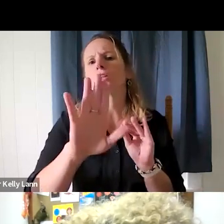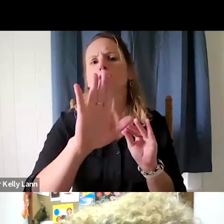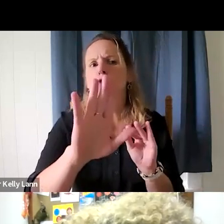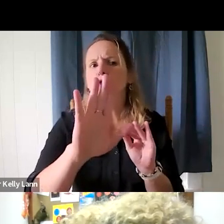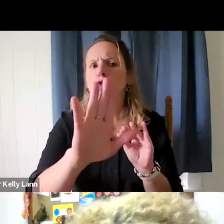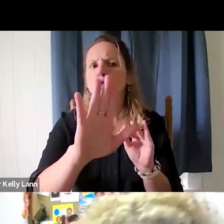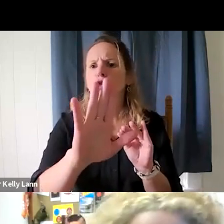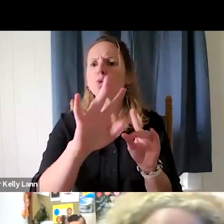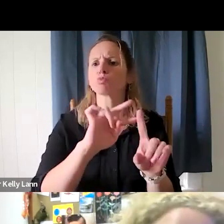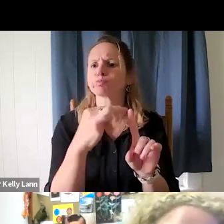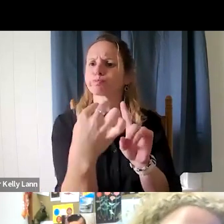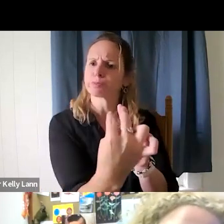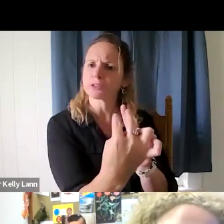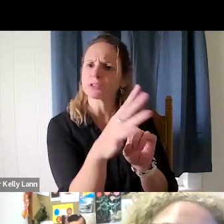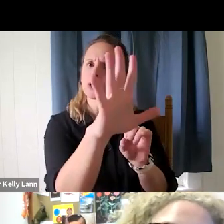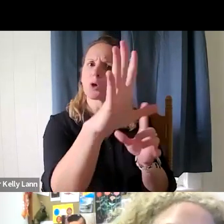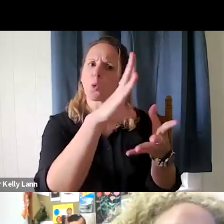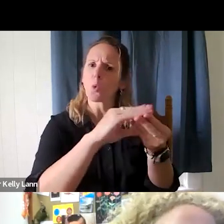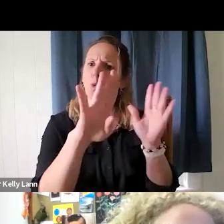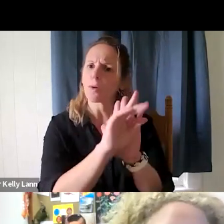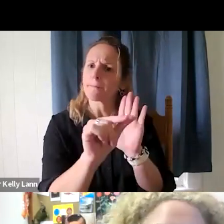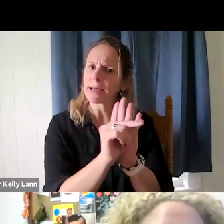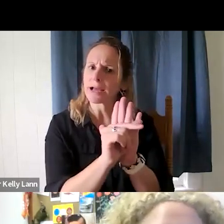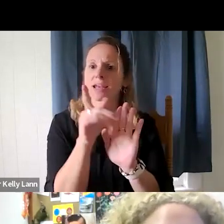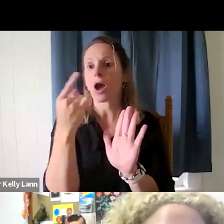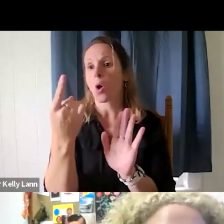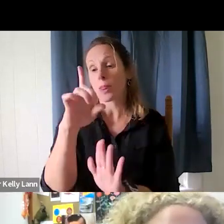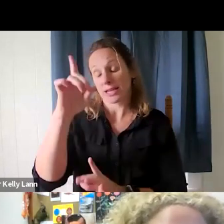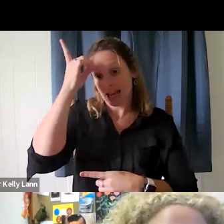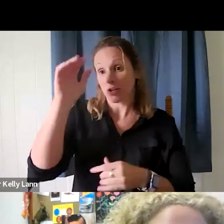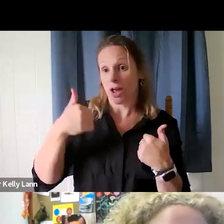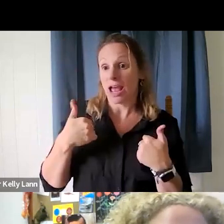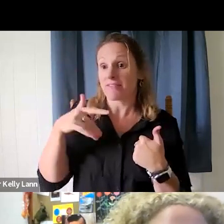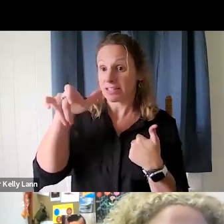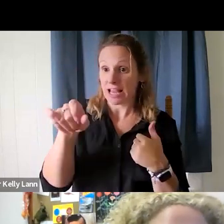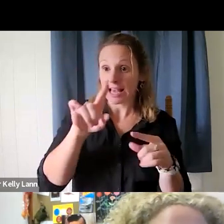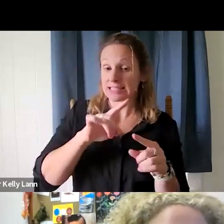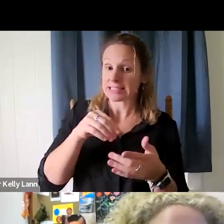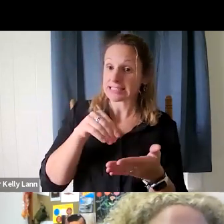Y no es solo que tiene este diagnóstico que figura en su historial médico,